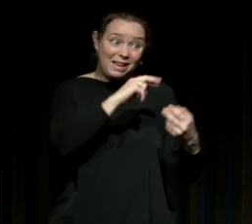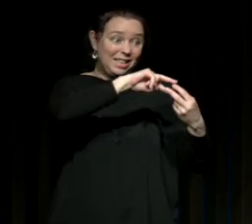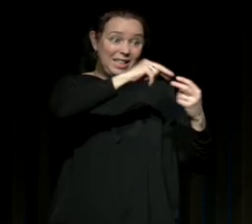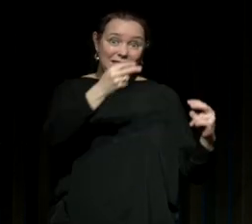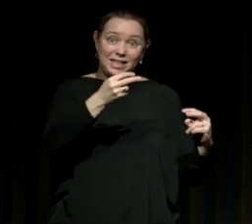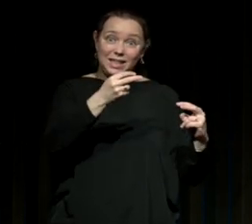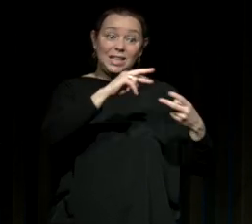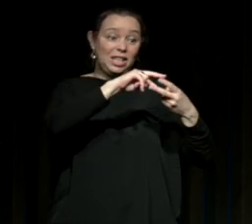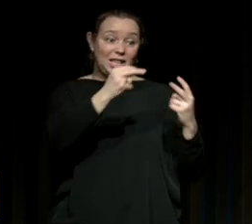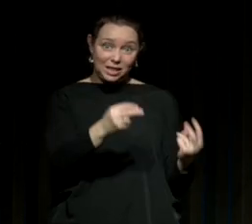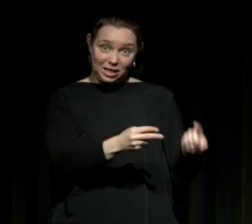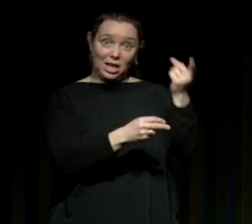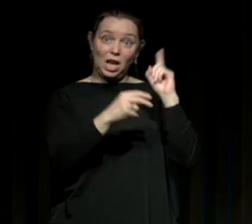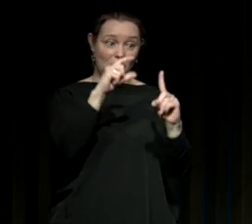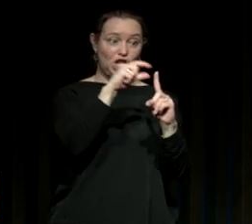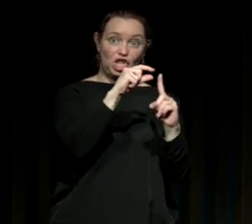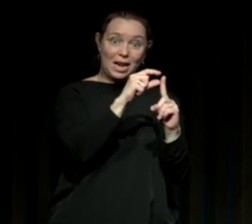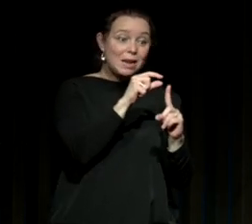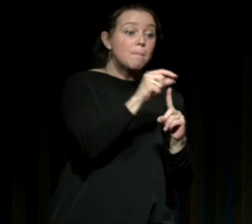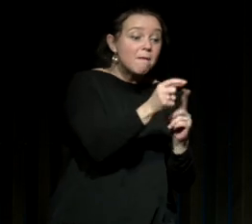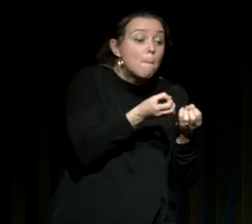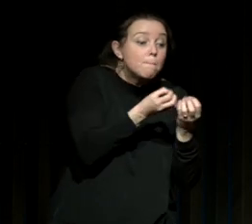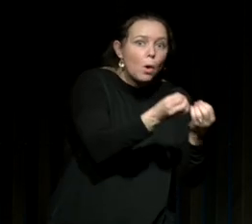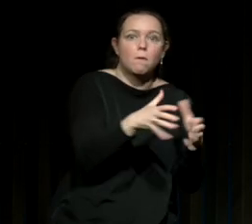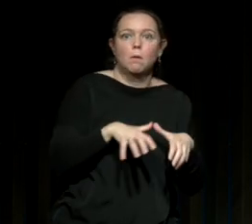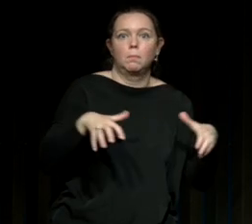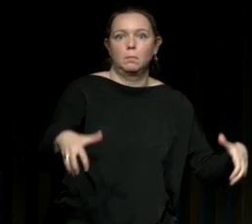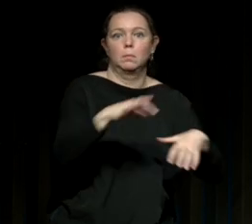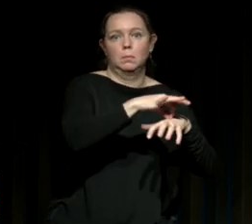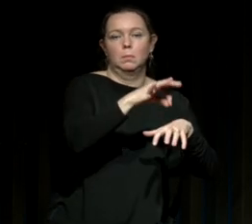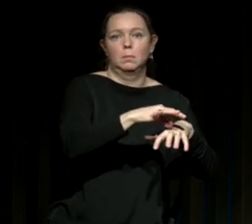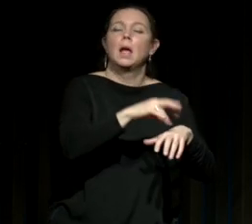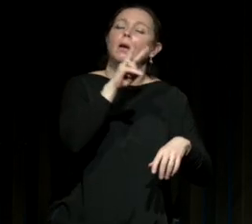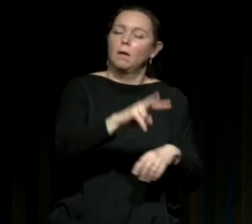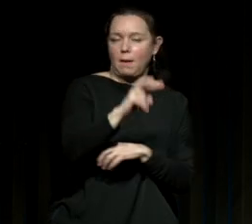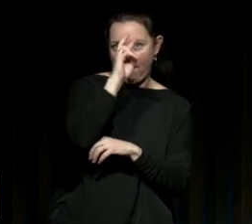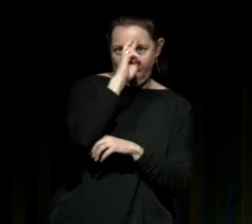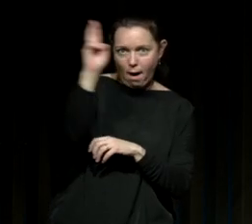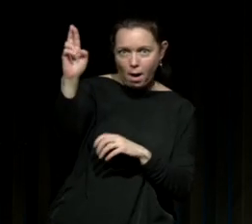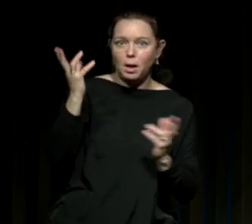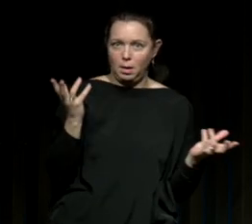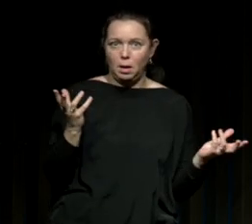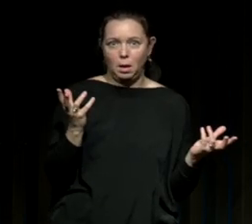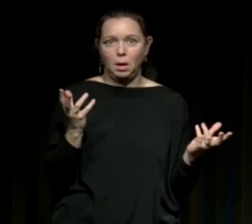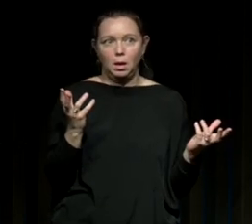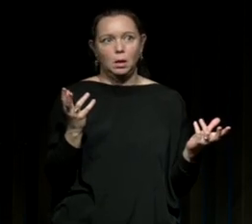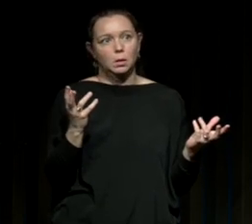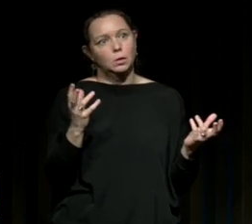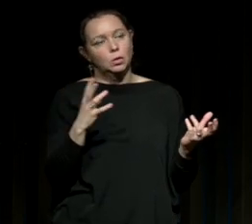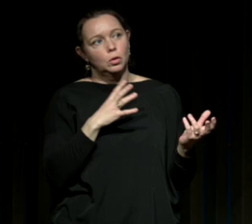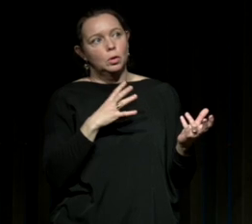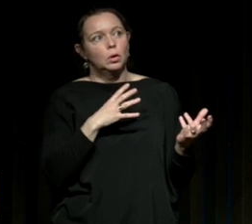atteint entraîne cette maladie obésité ci est extrêmement rare on évoque rarement une obésité